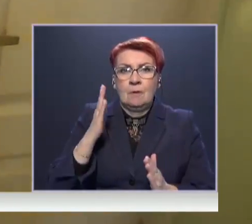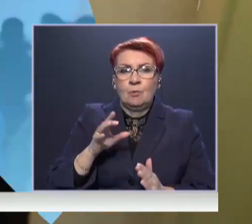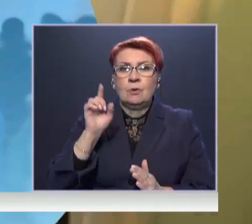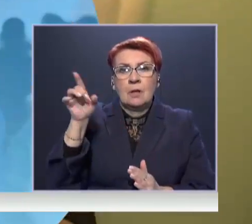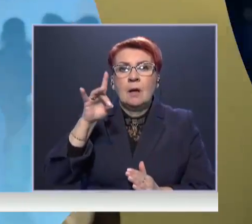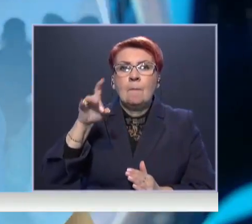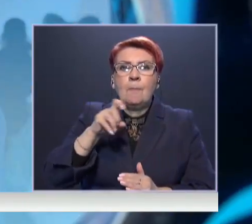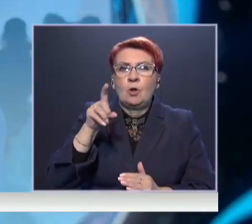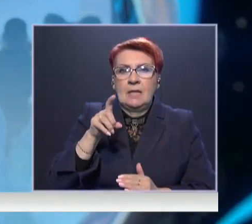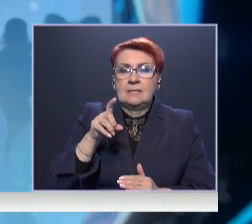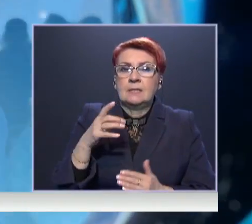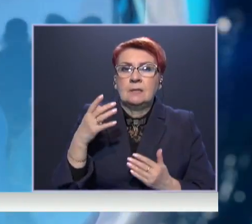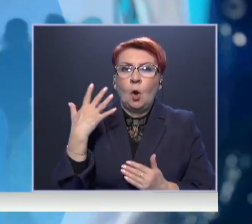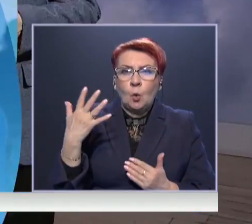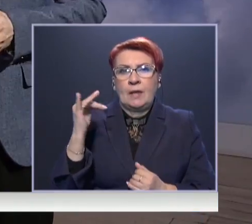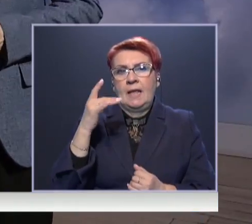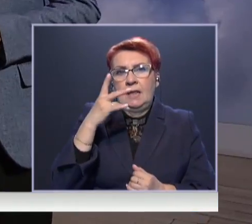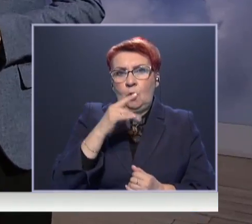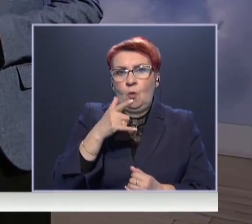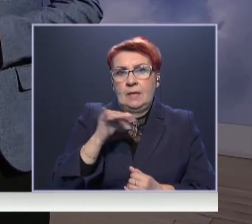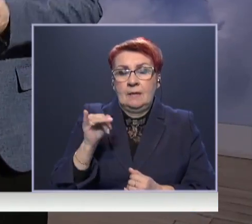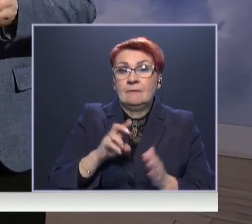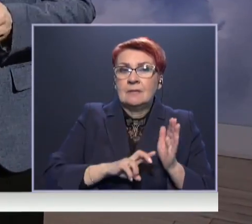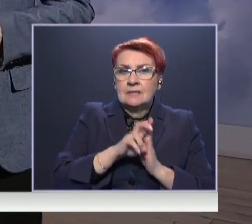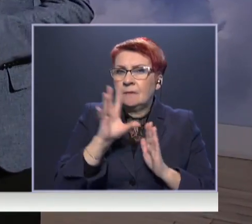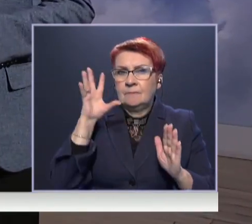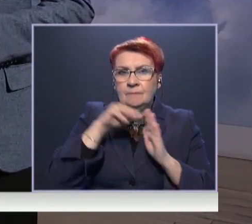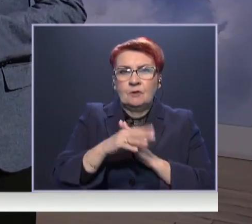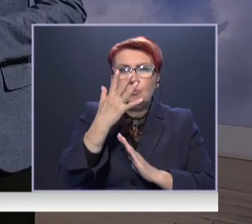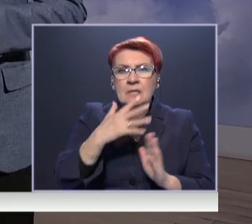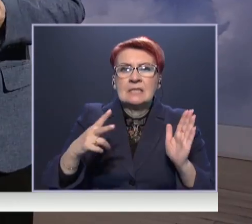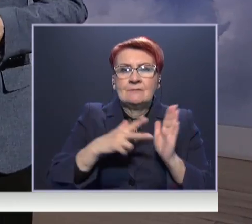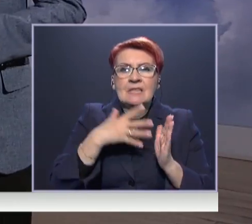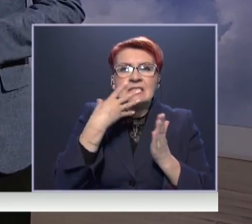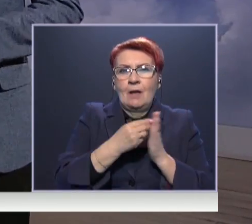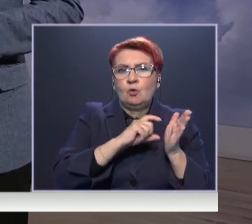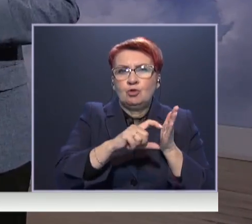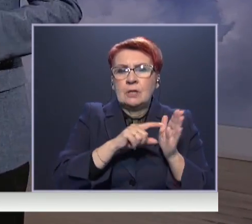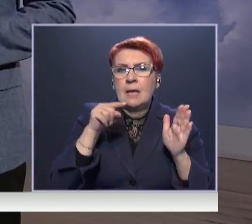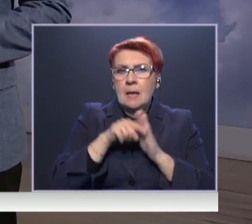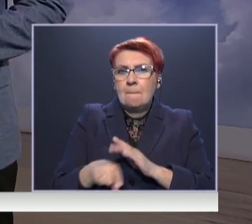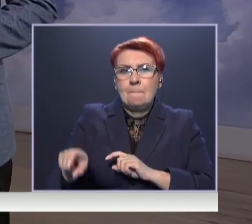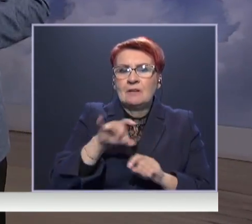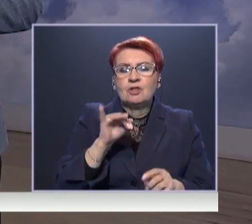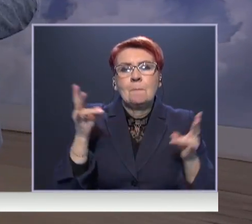ноги и руки всего церковь разместила в 58 своих учреждениях беженцев и пострадавших мирных жителей еще одна